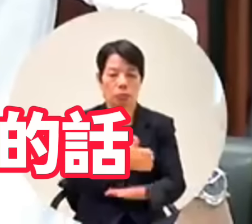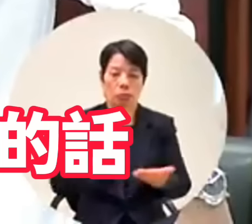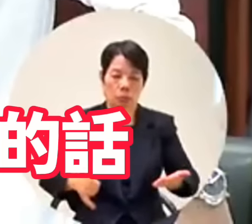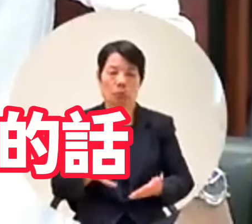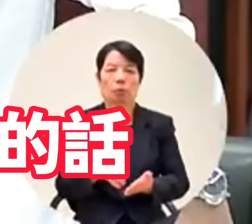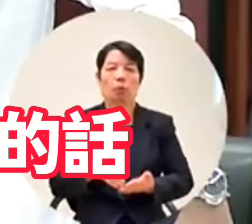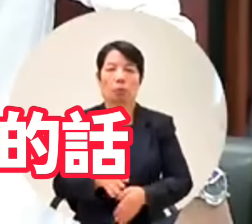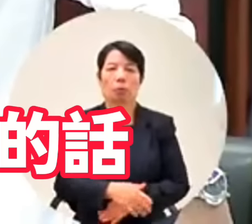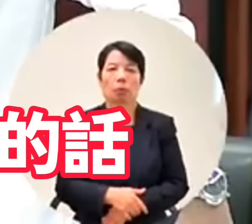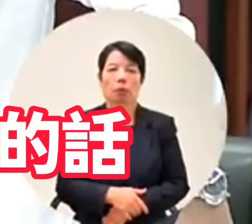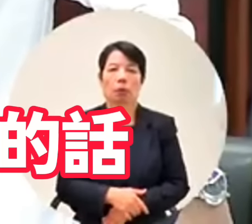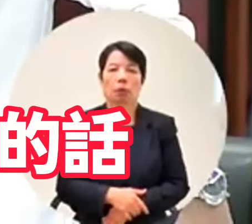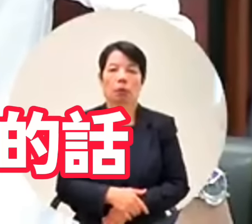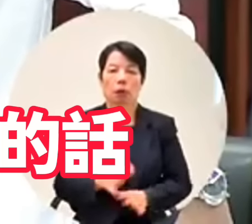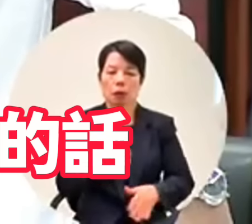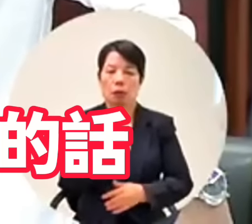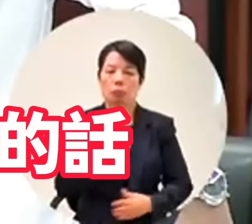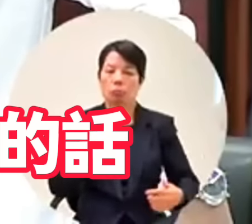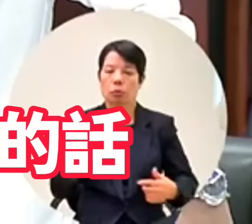你回答這麼驕傲的話